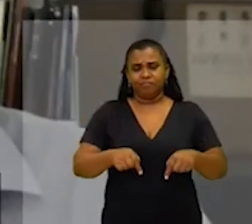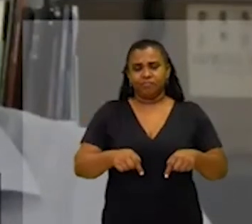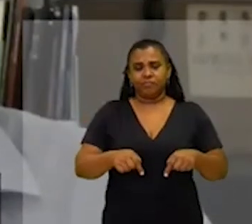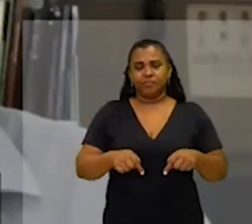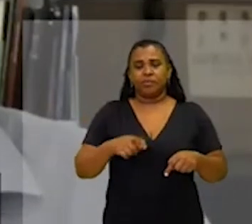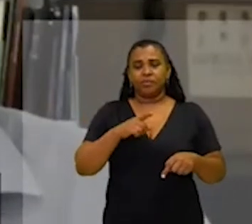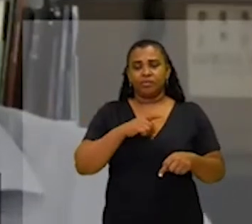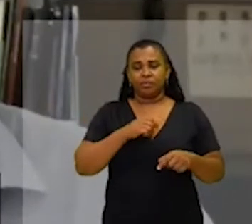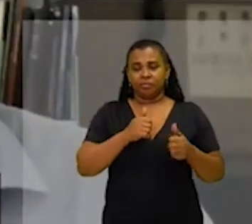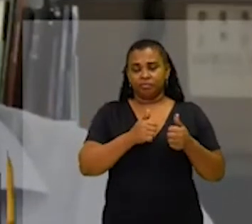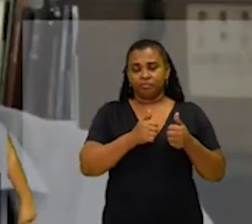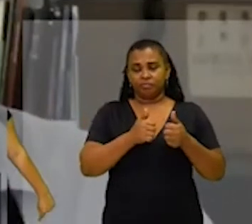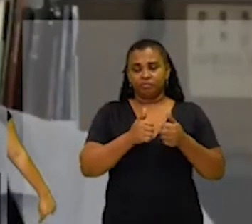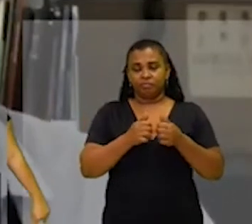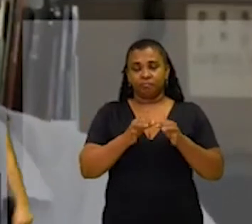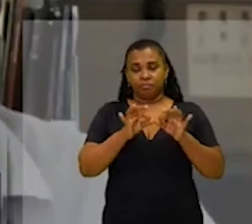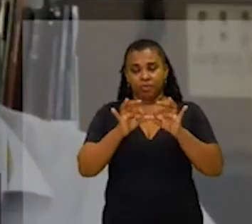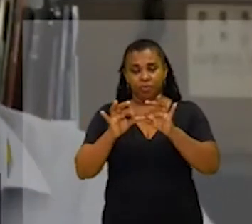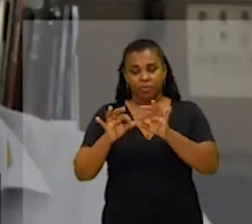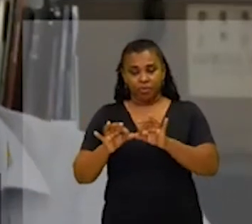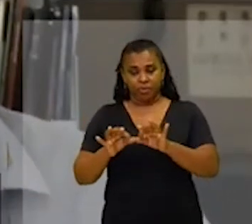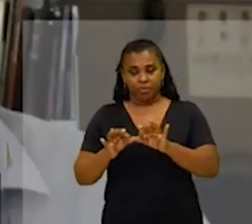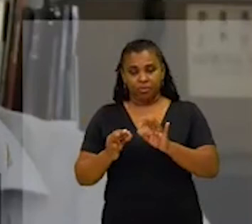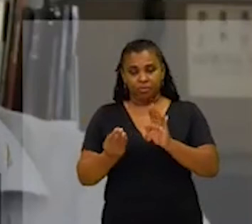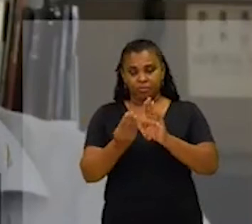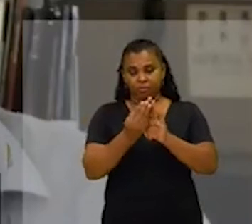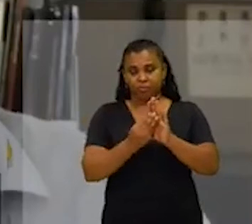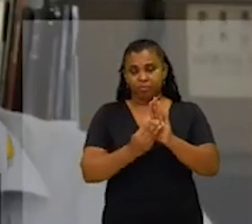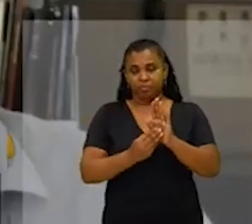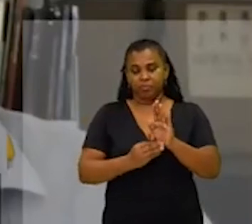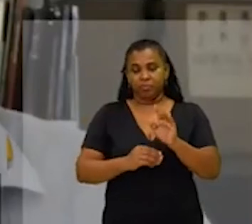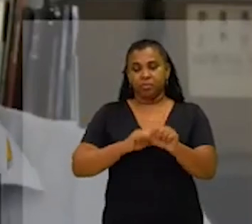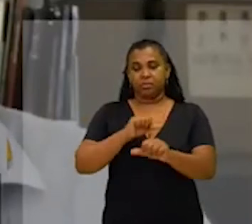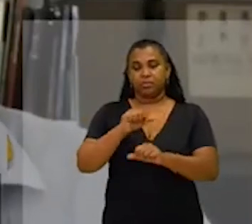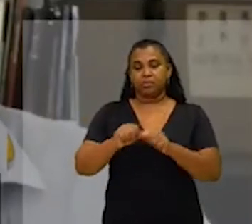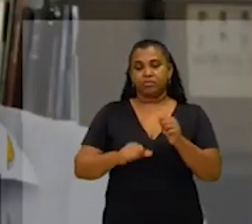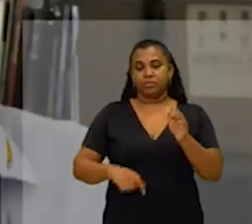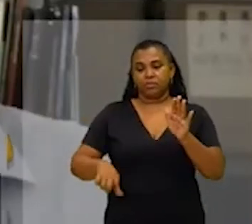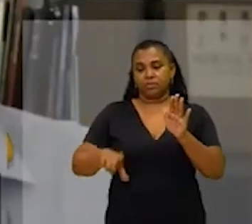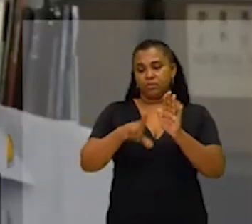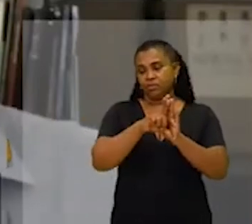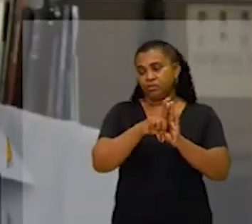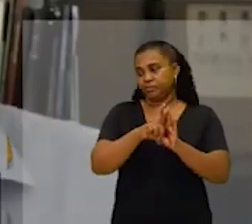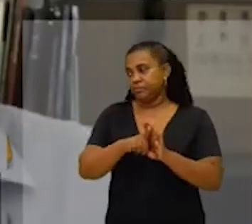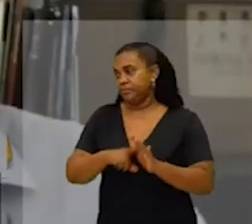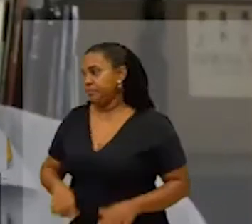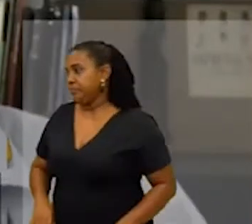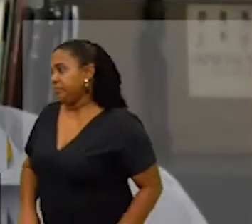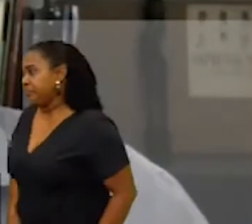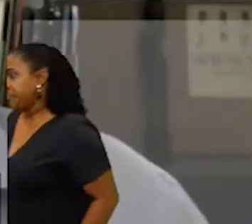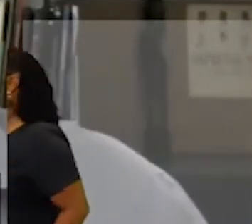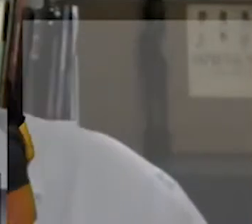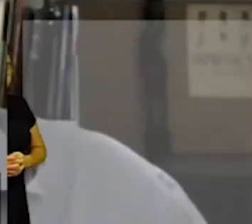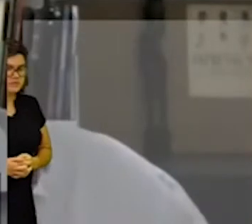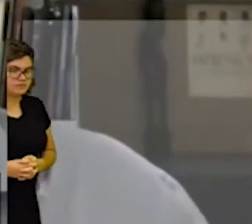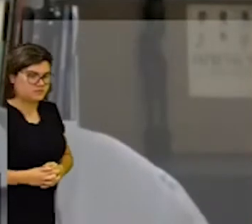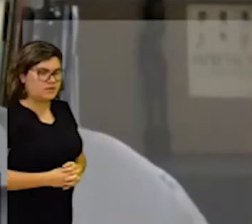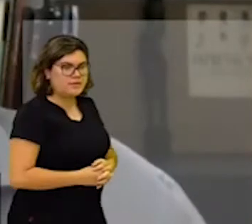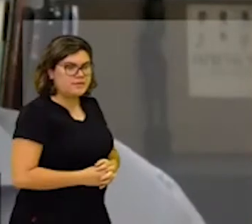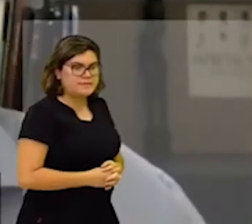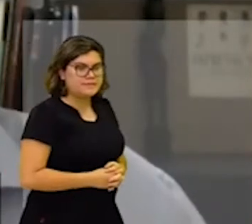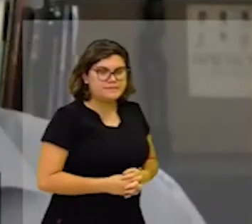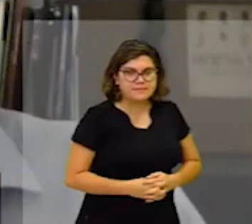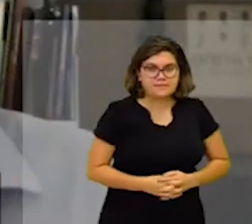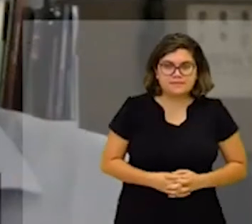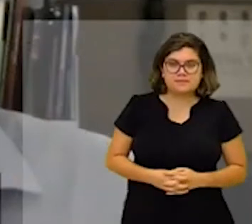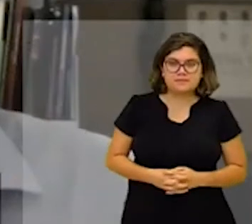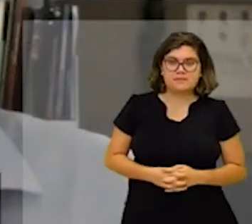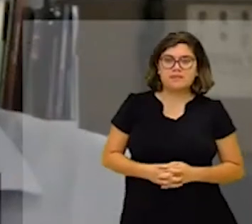aí a sua implementação a transformação direita é como a lei 10.639 na educação a lei de cotas nas